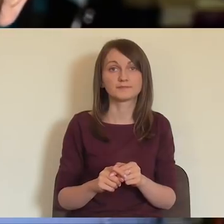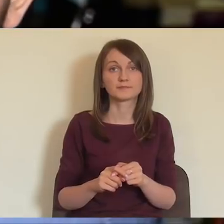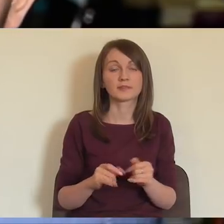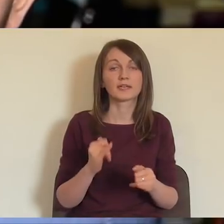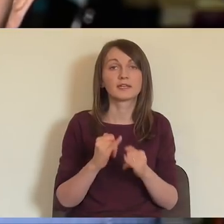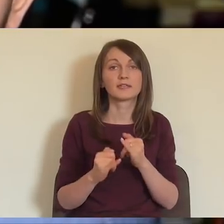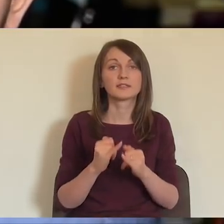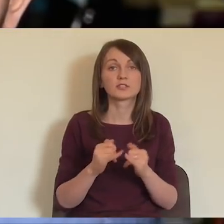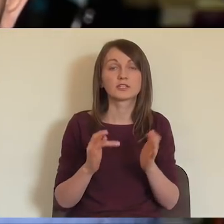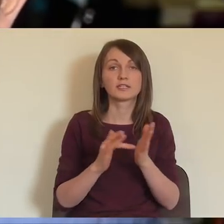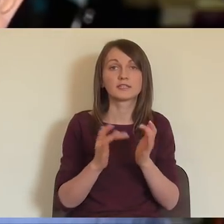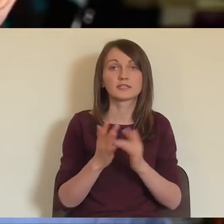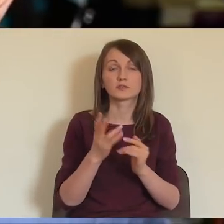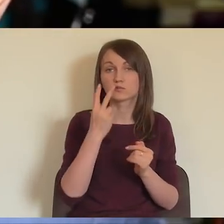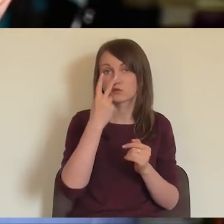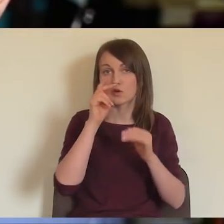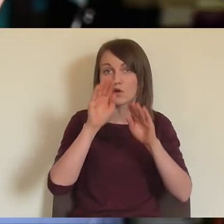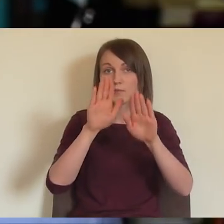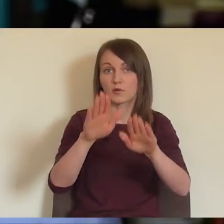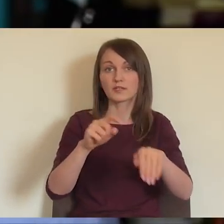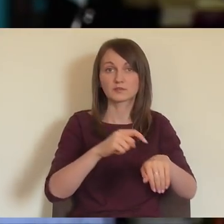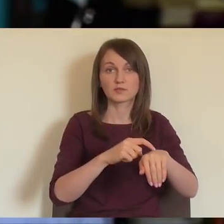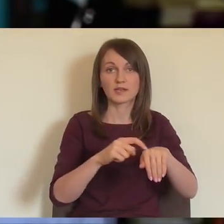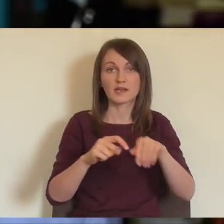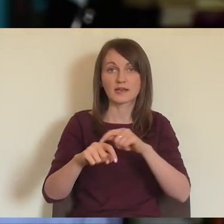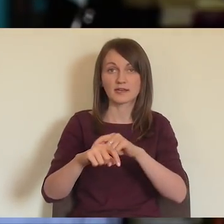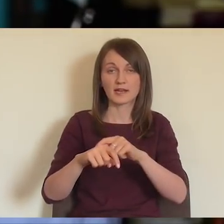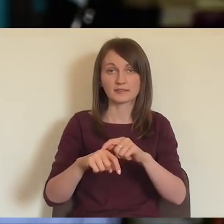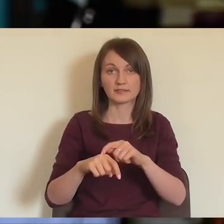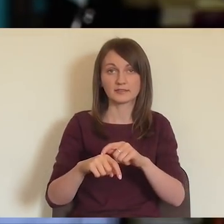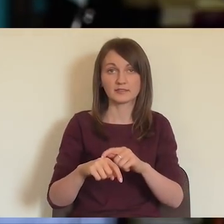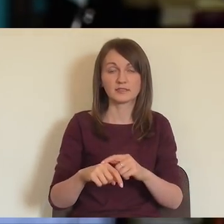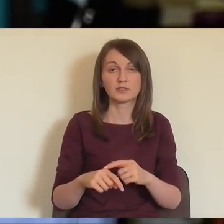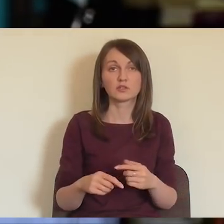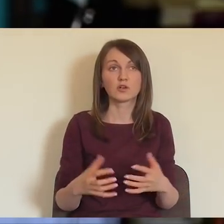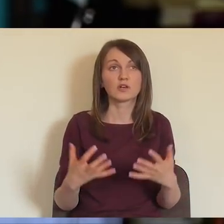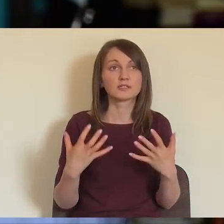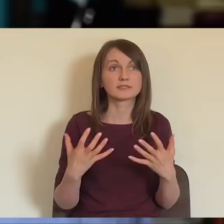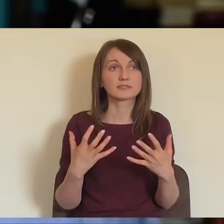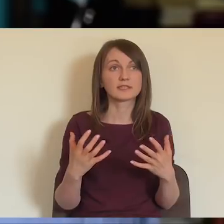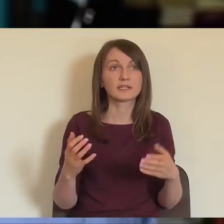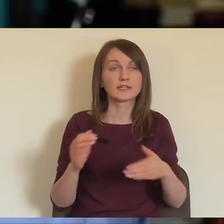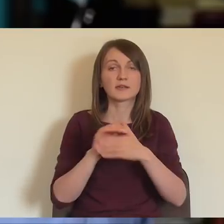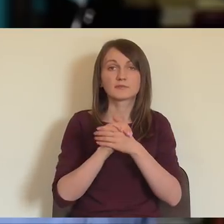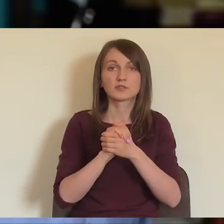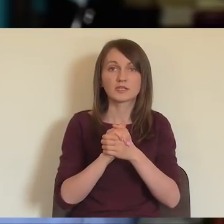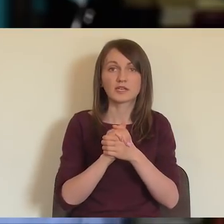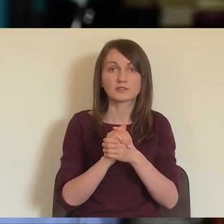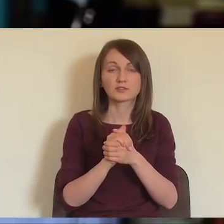że pokazywanie ran to wchodzenie w intymność, więc jeśli ja mam mieć jakąkolwiek siłę do tego,